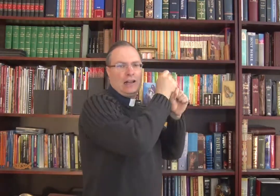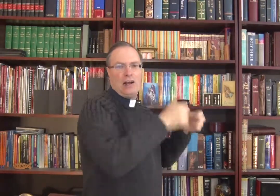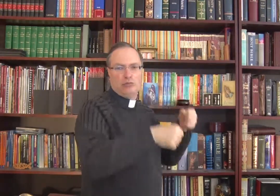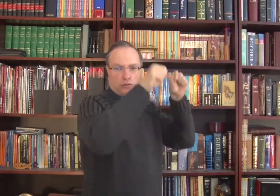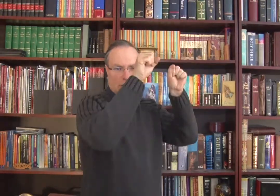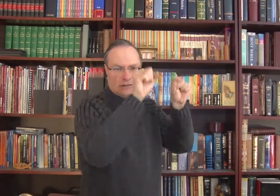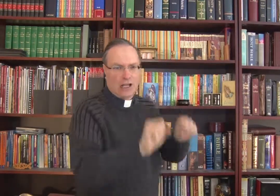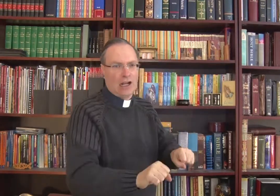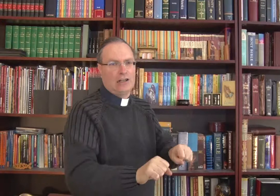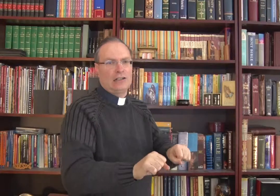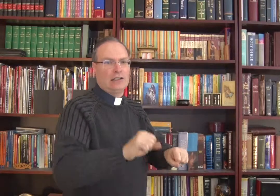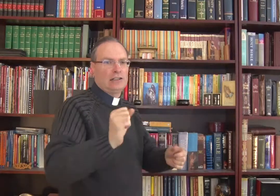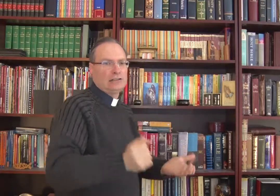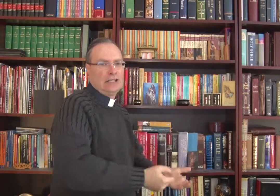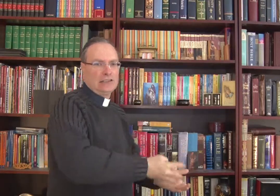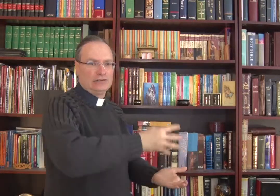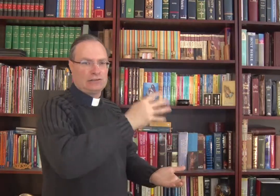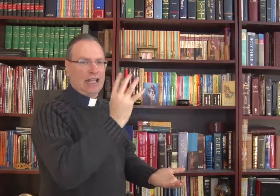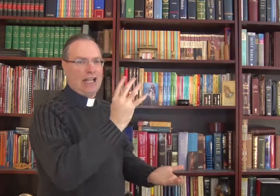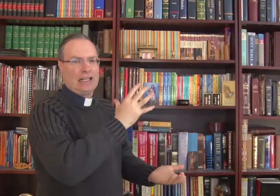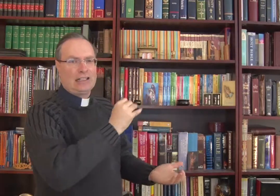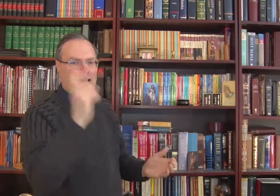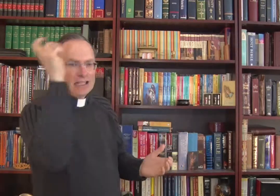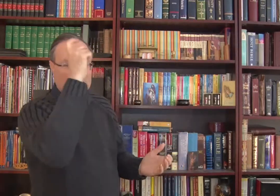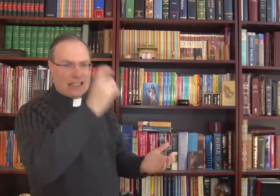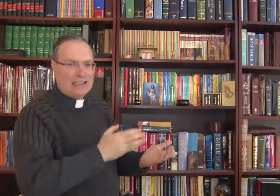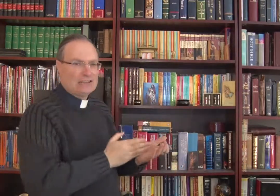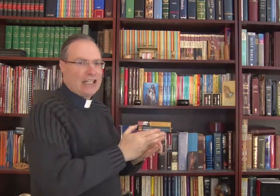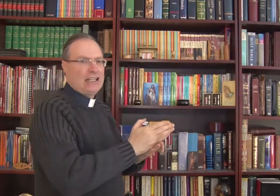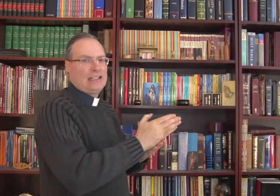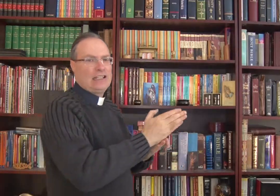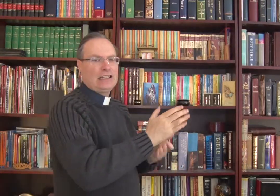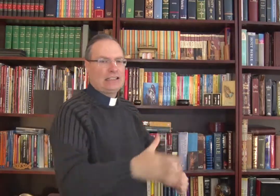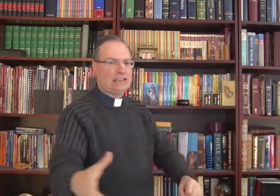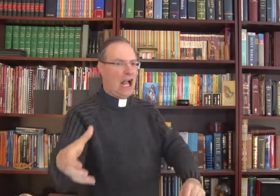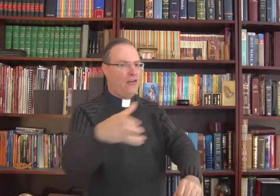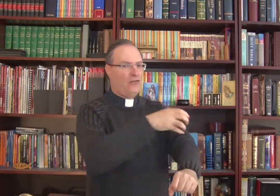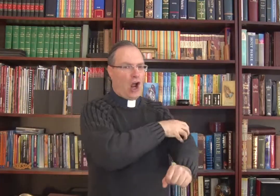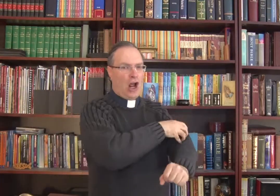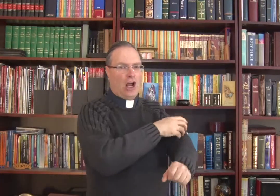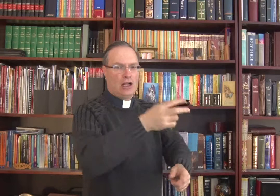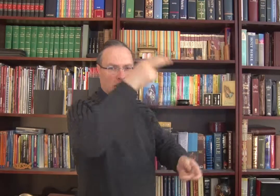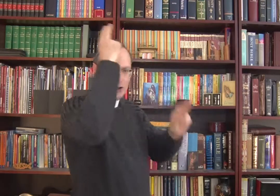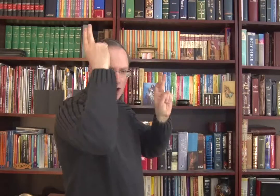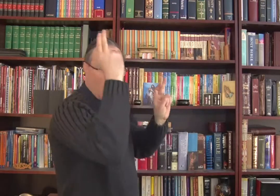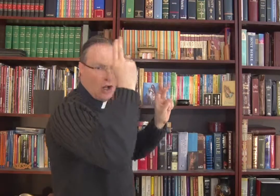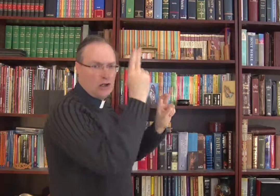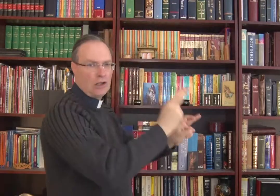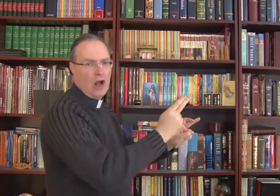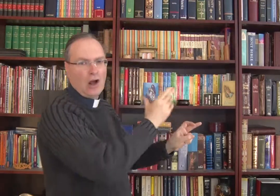la puissance, la richesse, la sagesse, la force, l'honneur,